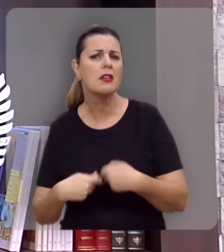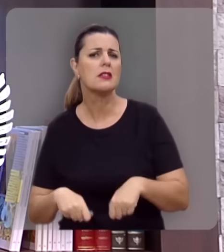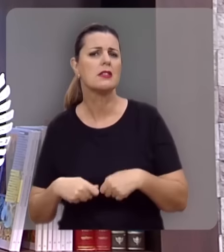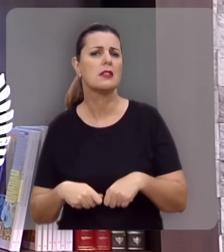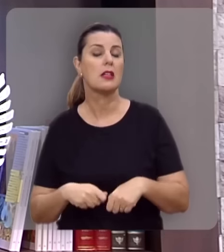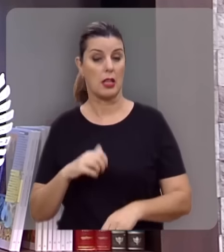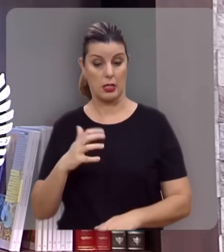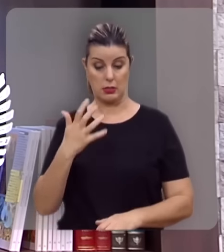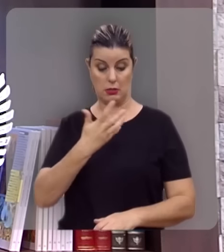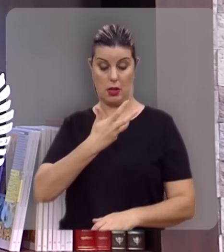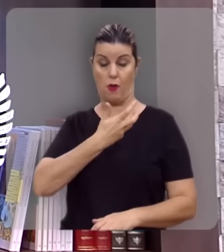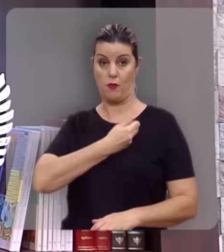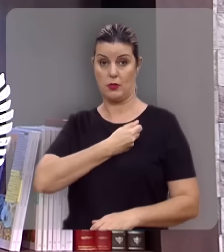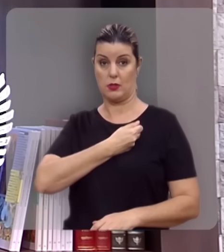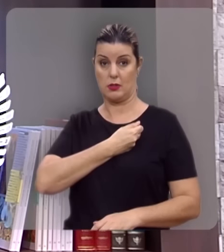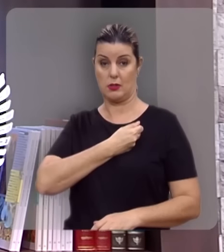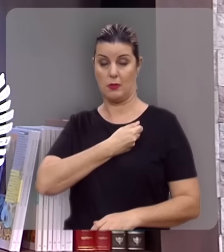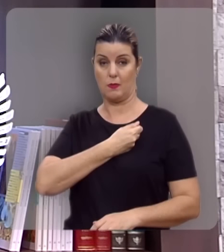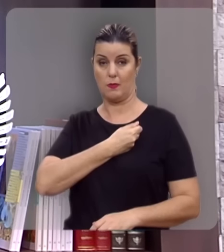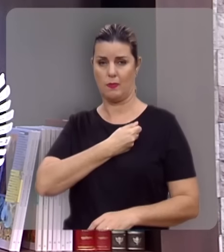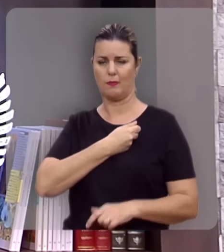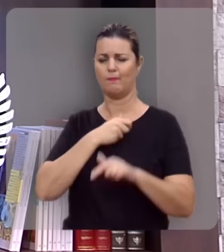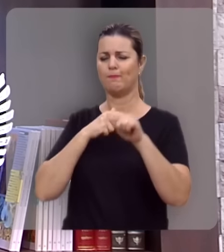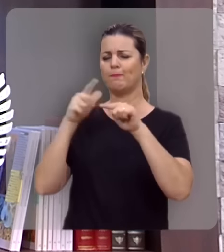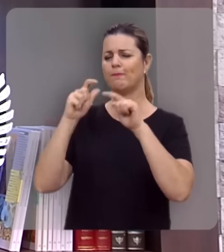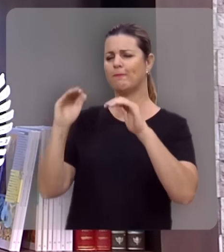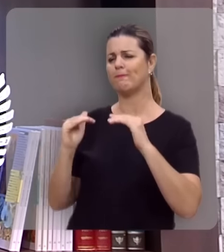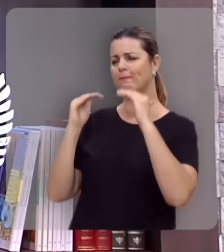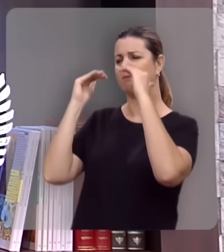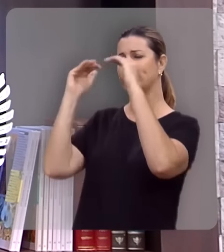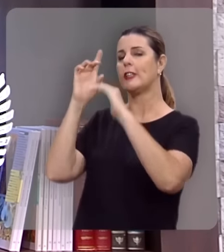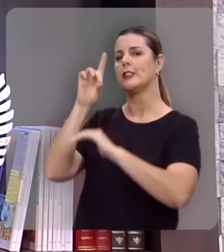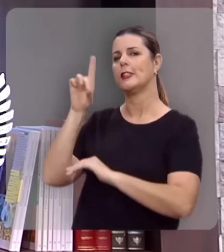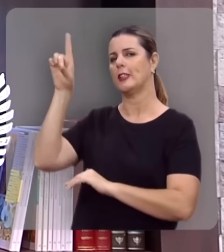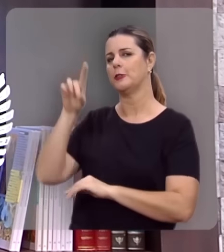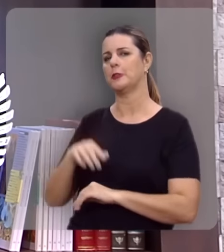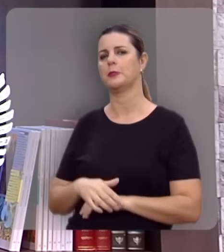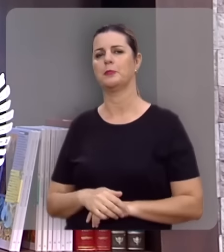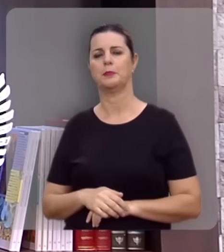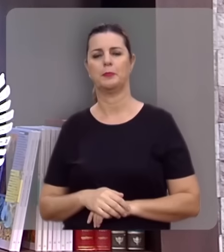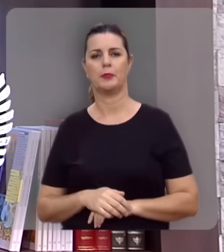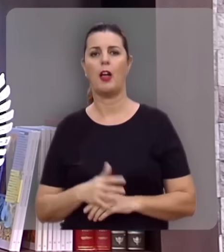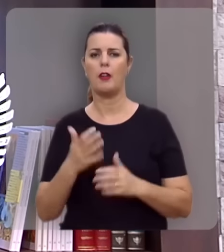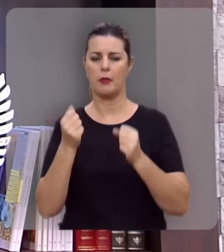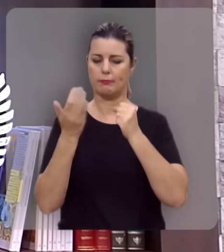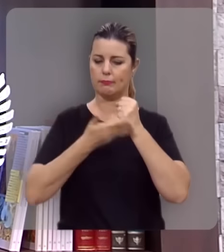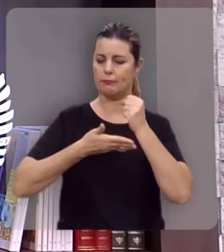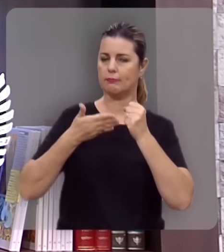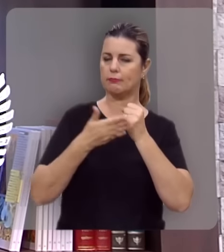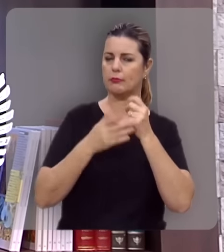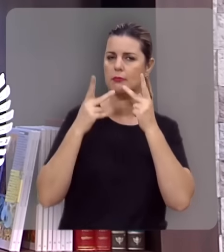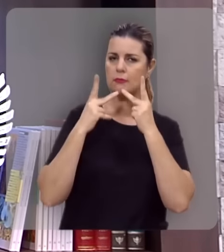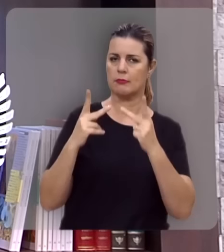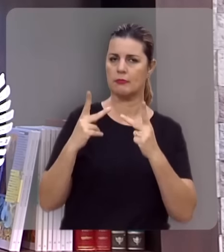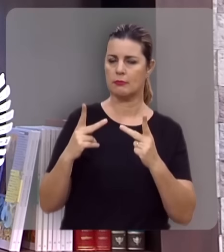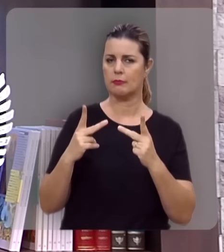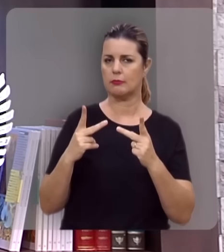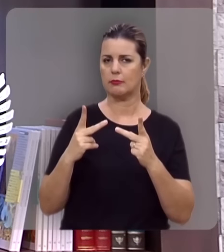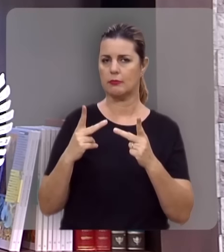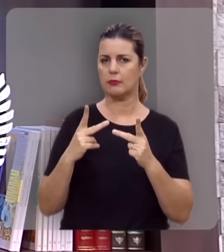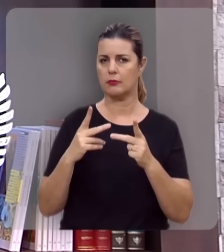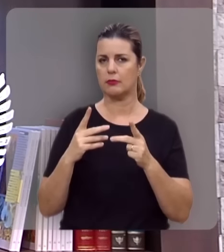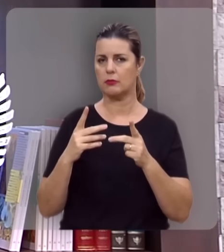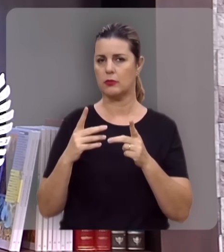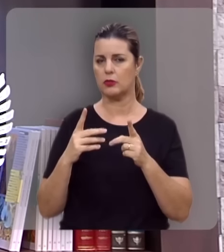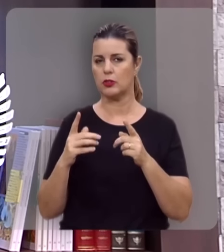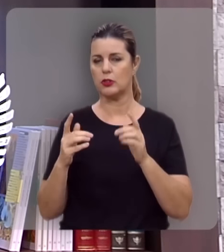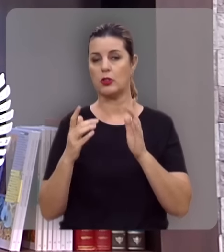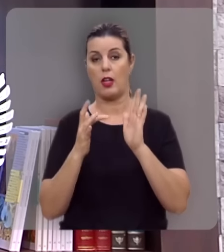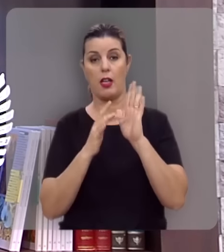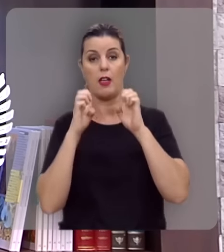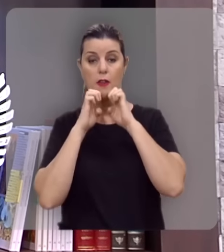Salvação uma obra Soberana de Deus. E vamos basear esta mensagem no evangelho de Jesus Cristo